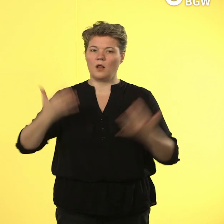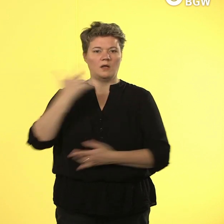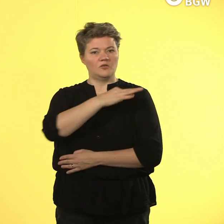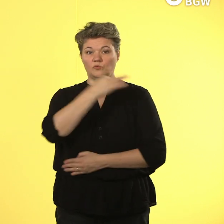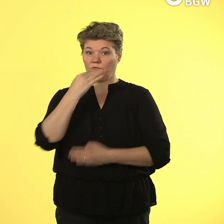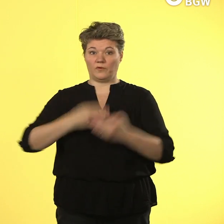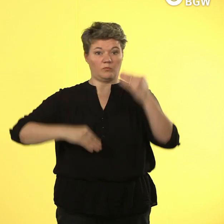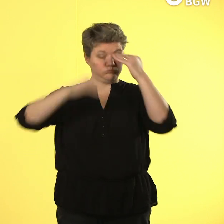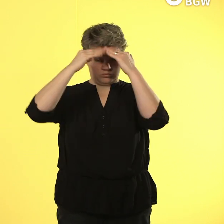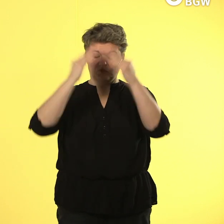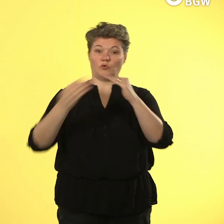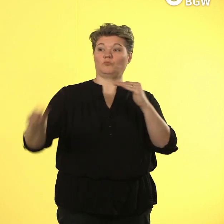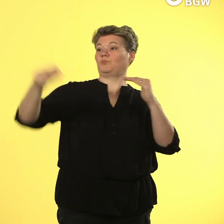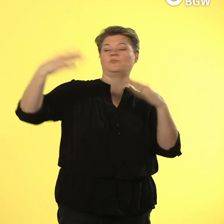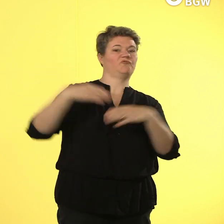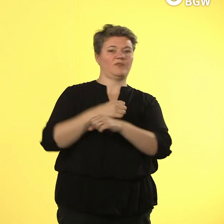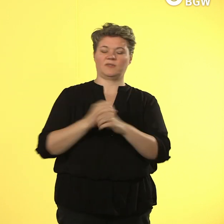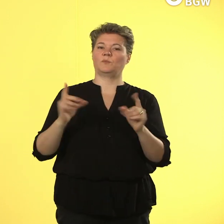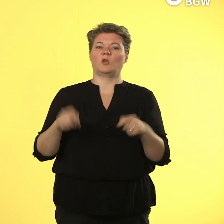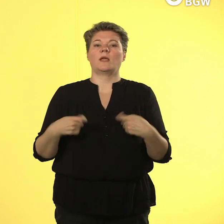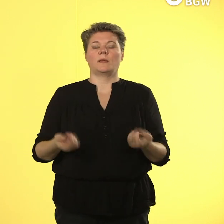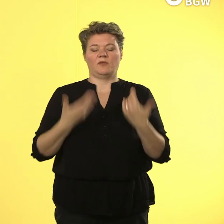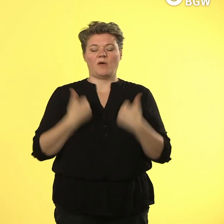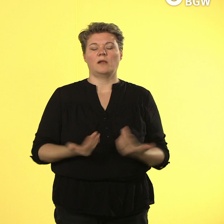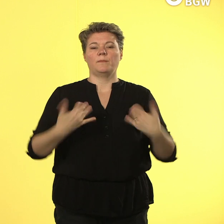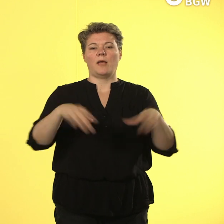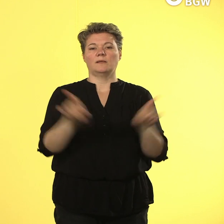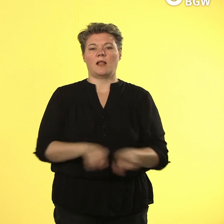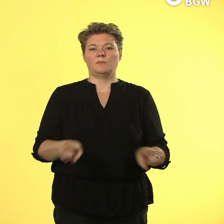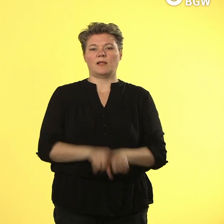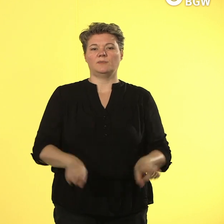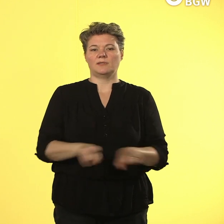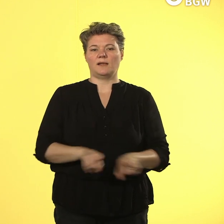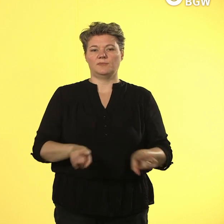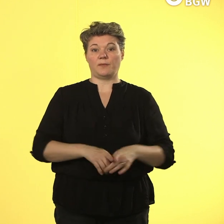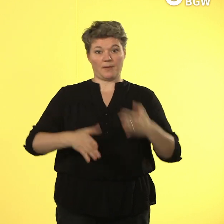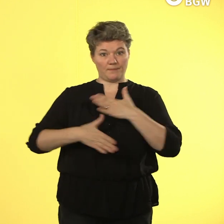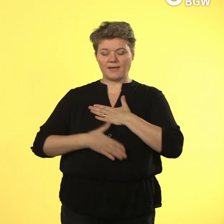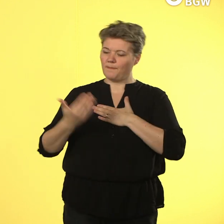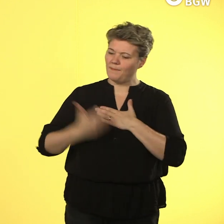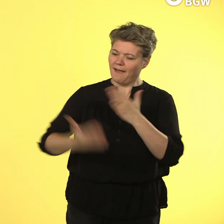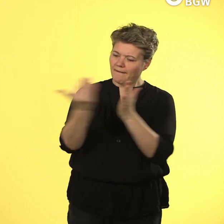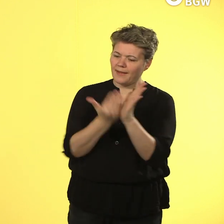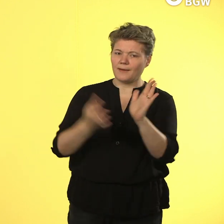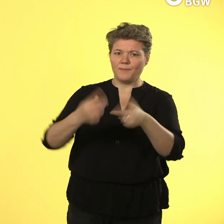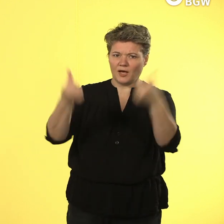In meinem Fall, ich bin bei dieser Fraktion, ich mache mehr Regeln, mehr Druck. Mit einem unterschwellig mir gar nicht klaren Embodyment,